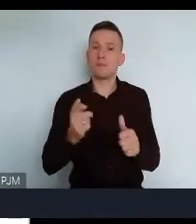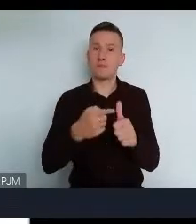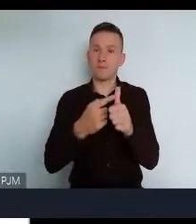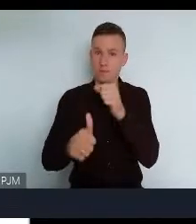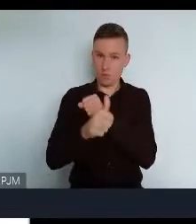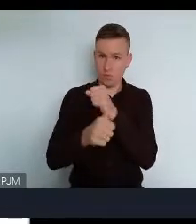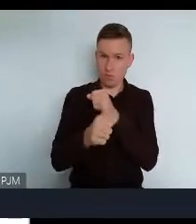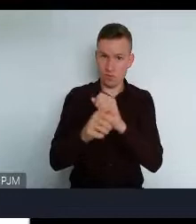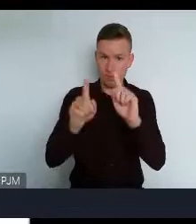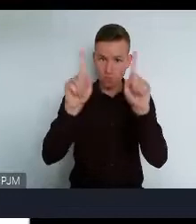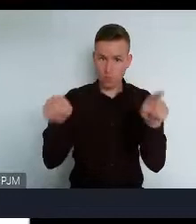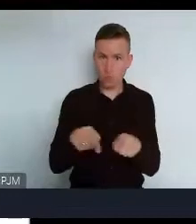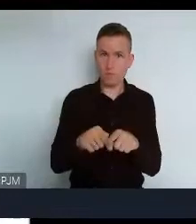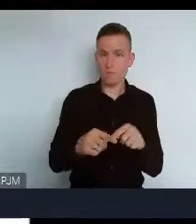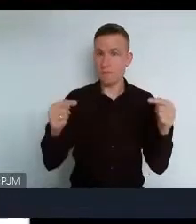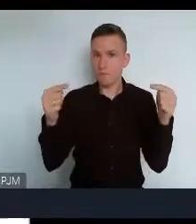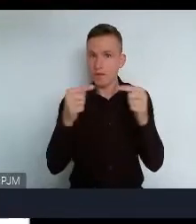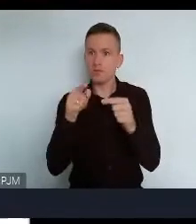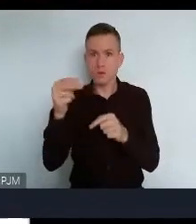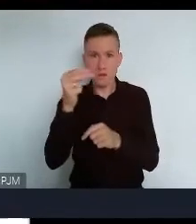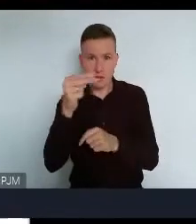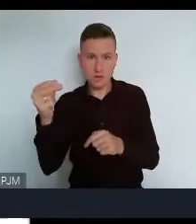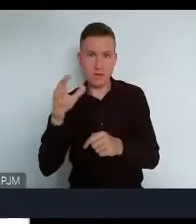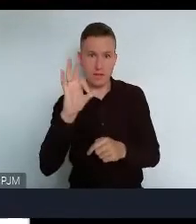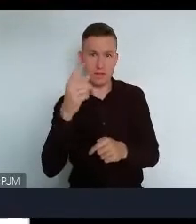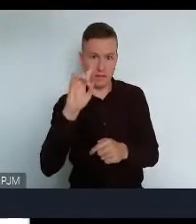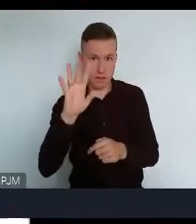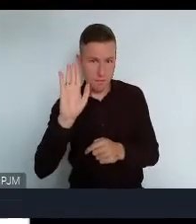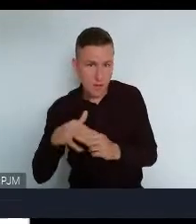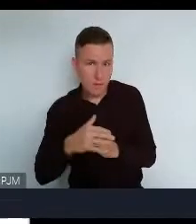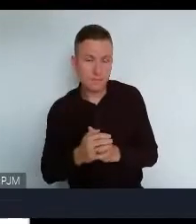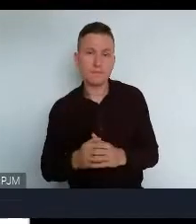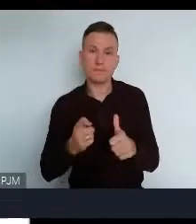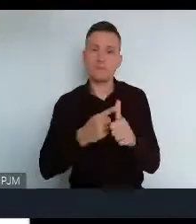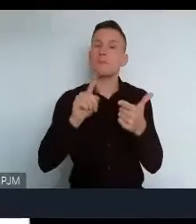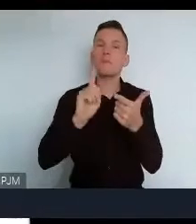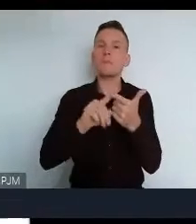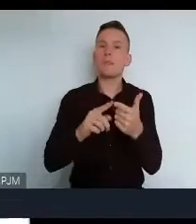dotyczący danego tematu SDG, po drugie, czy istnieją jakieś działania lub środki